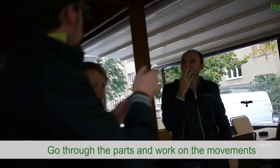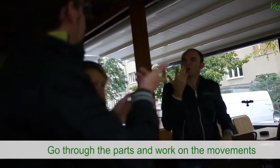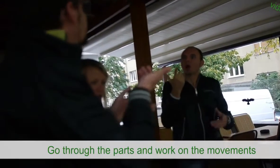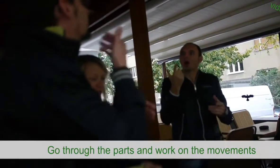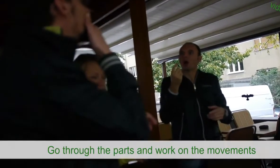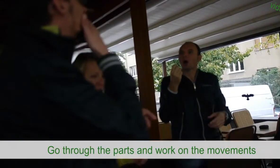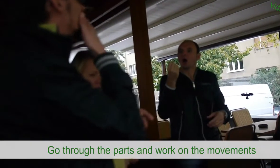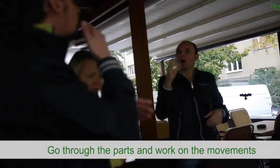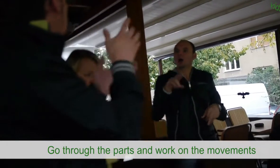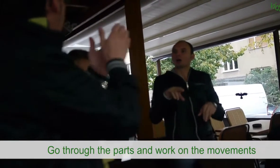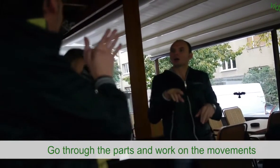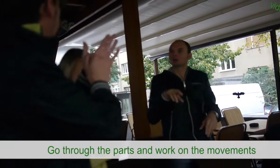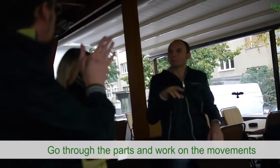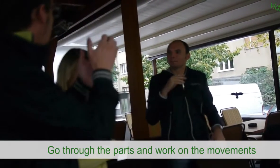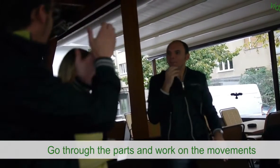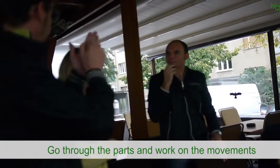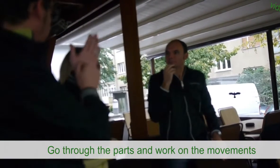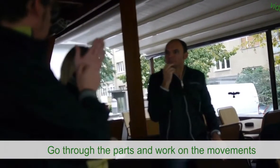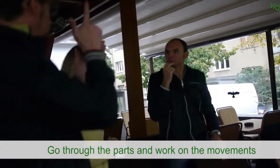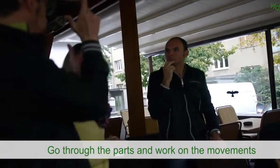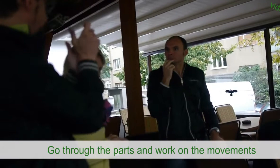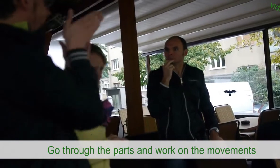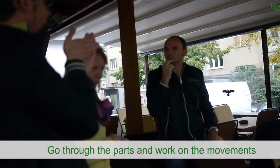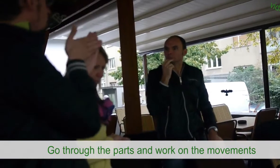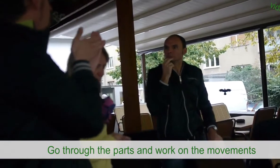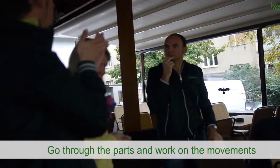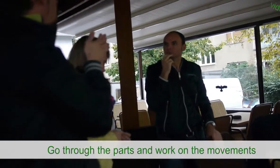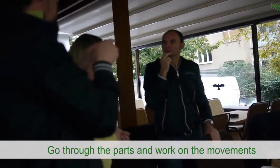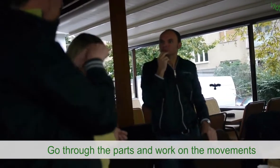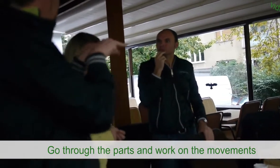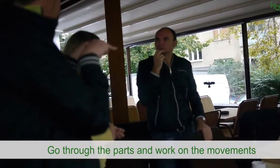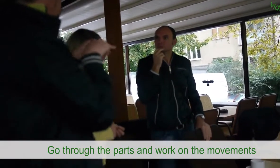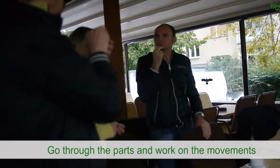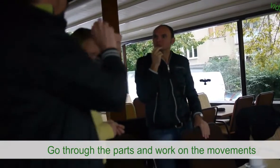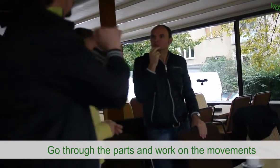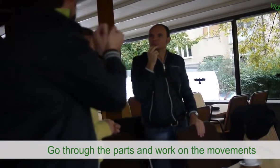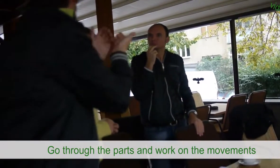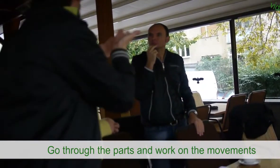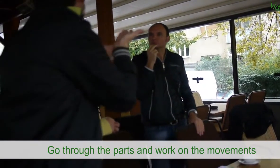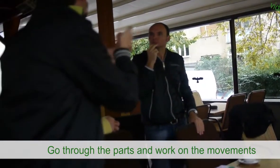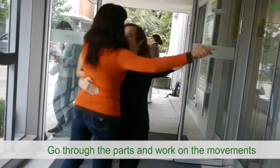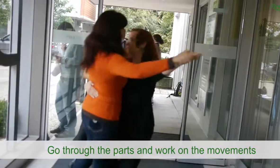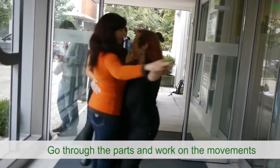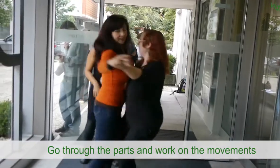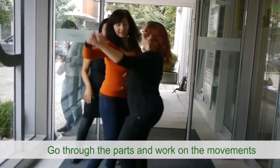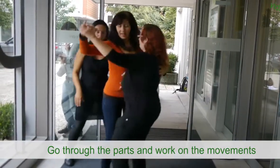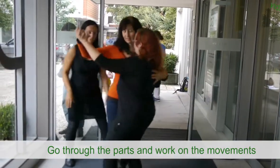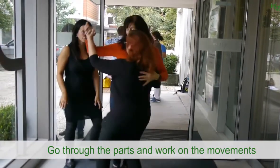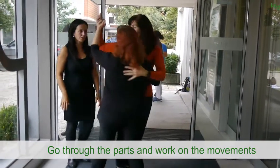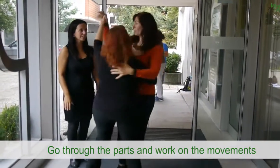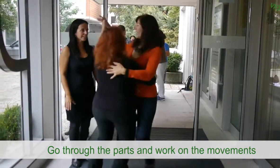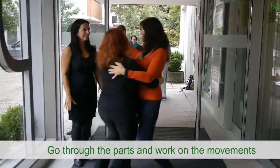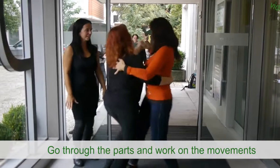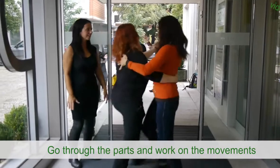Trabaja en cada parte y en los movimientos